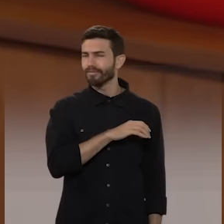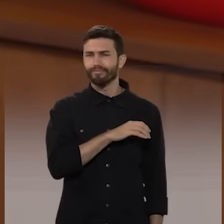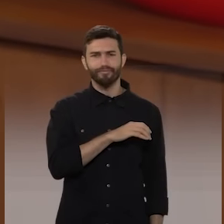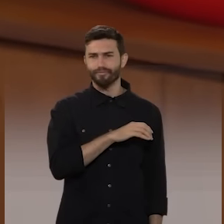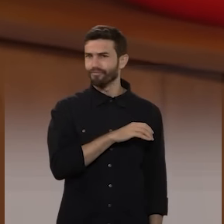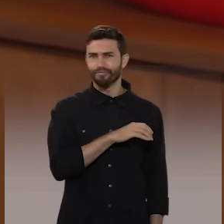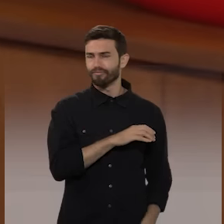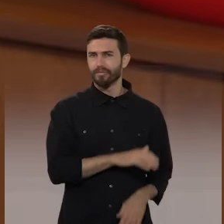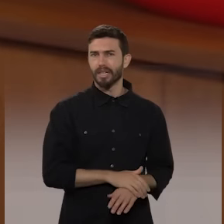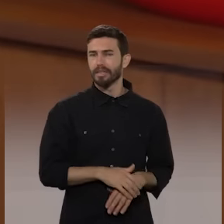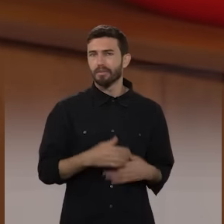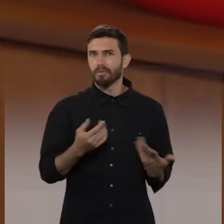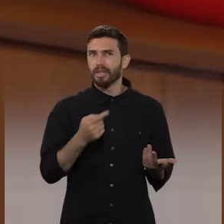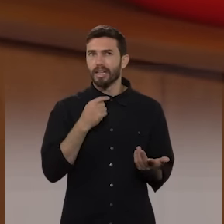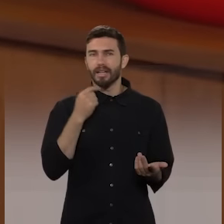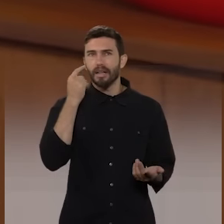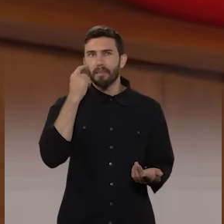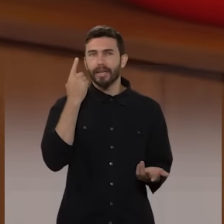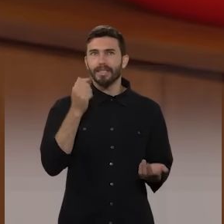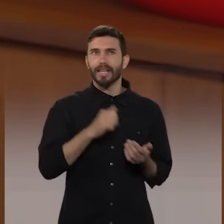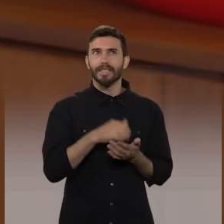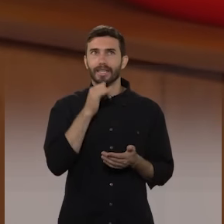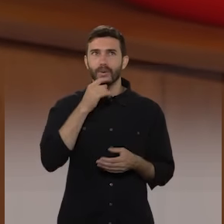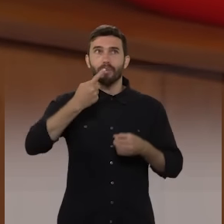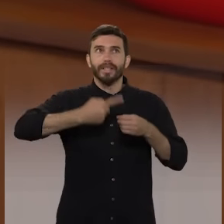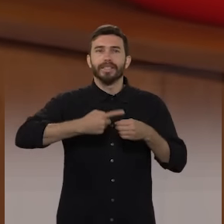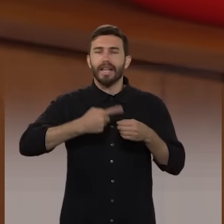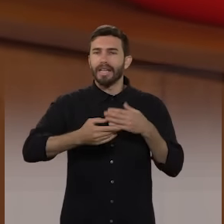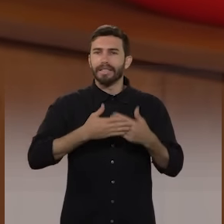imaginar que se resolva uma cidade, seja do tamanho que for, rapidamente,